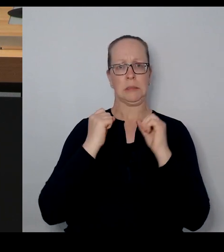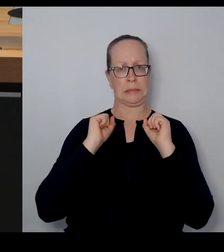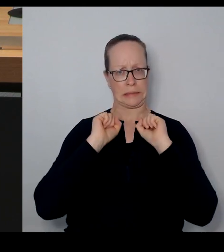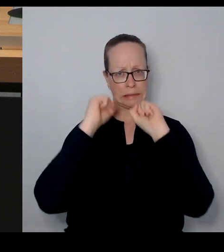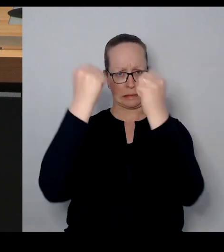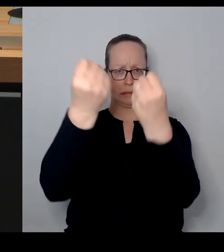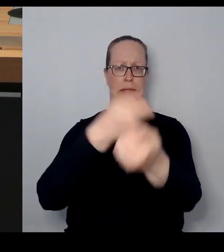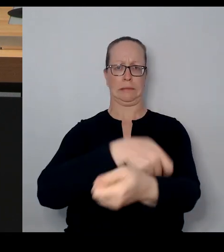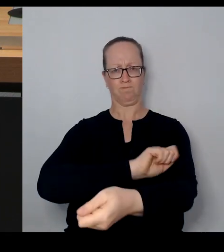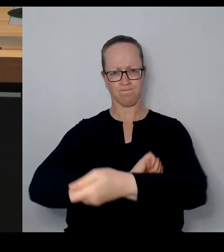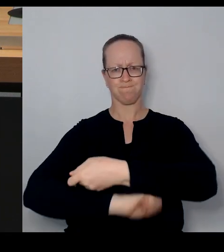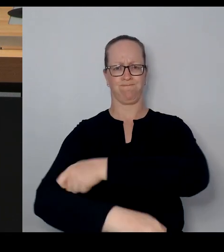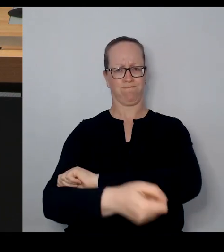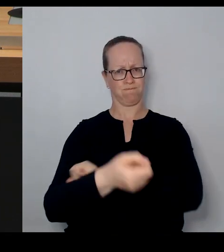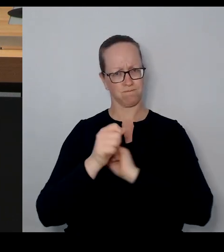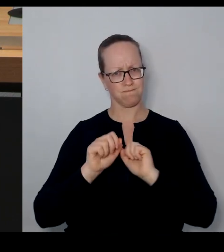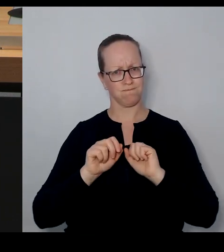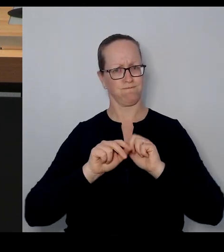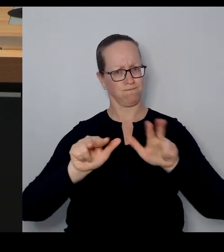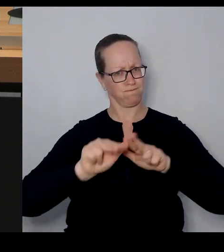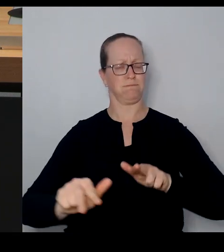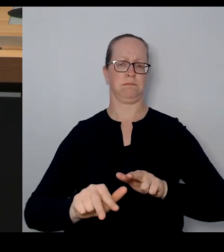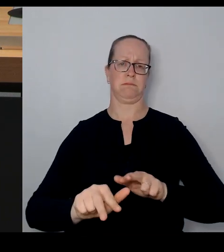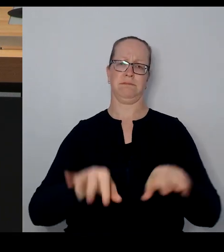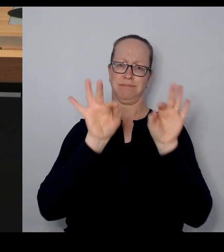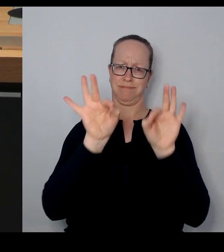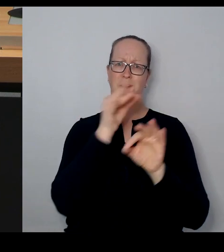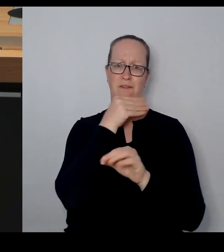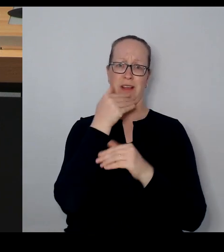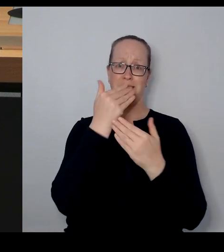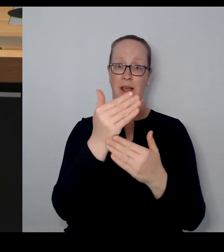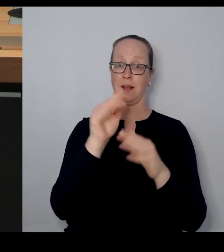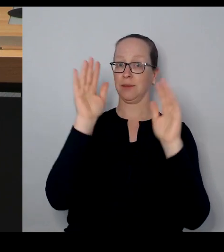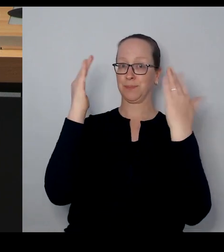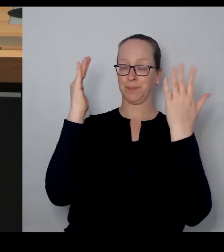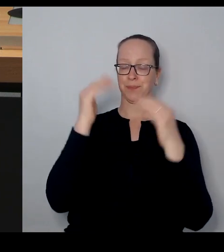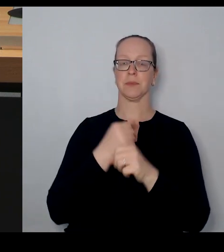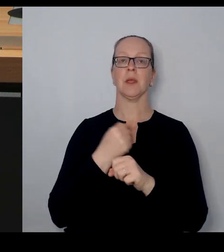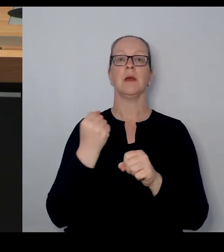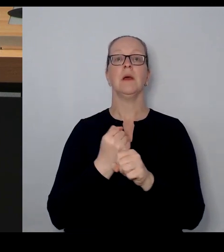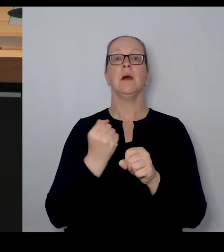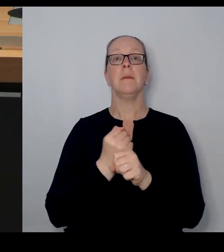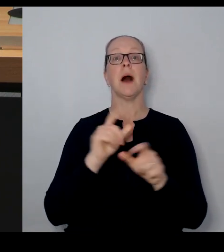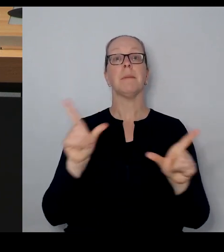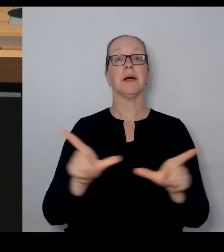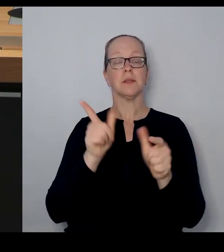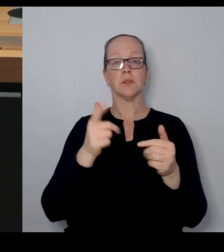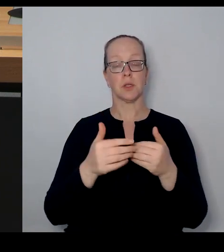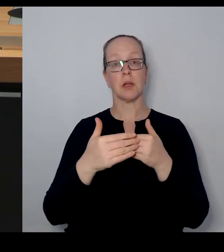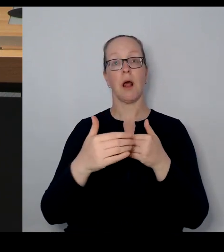Die lange Bearbeitungsdauer betrifft nun aber nicht nur die ambulanten Pflegedienste, sondern auch Pflegeeinrichtungen, Denn sie nehmen